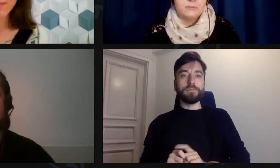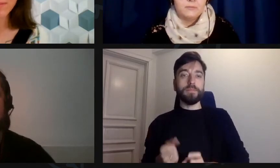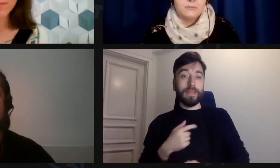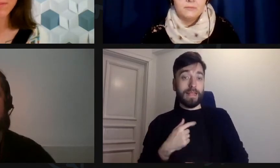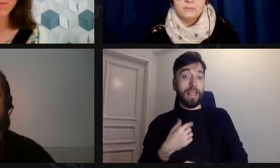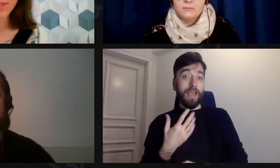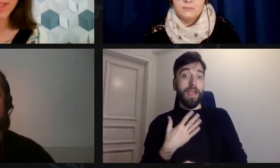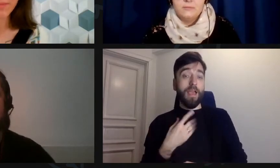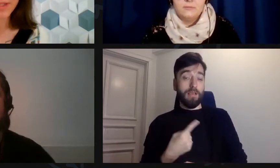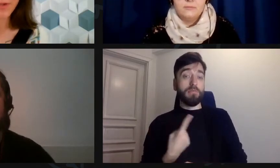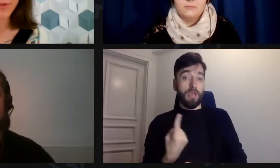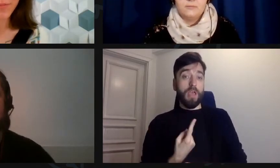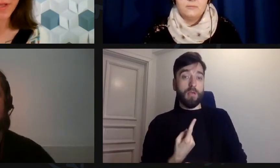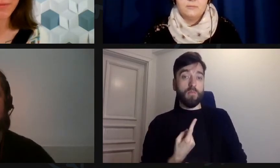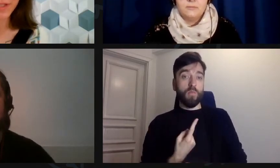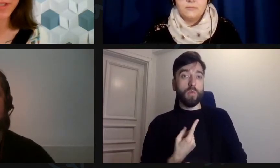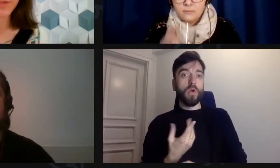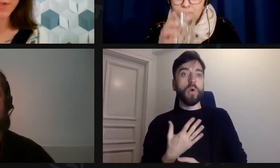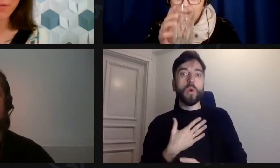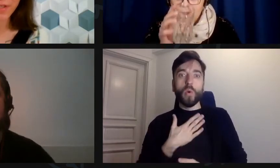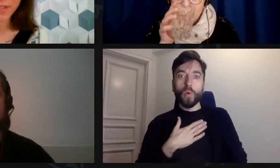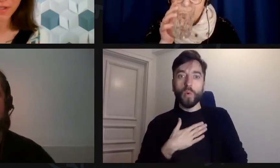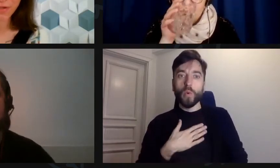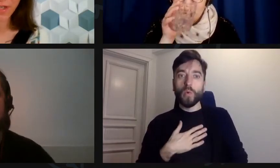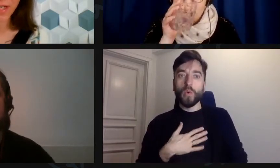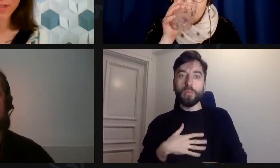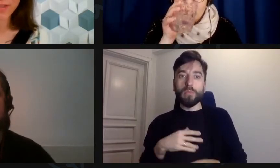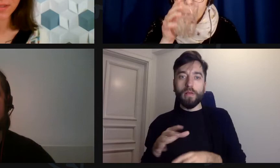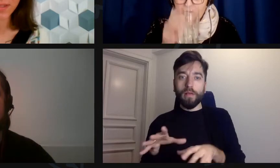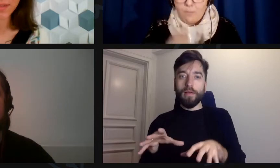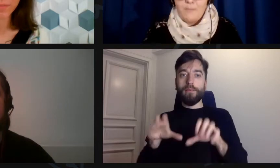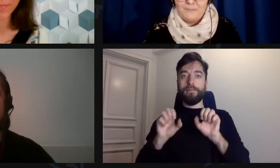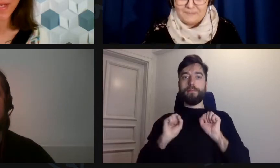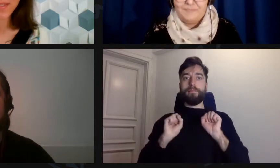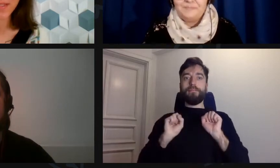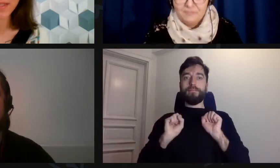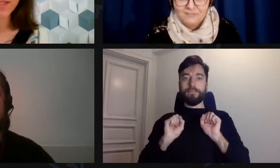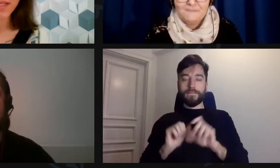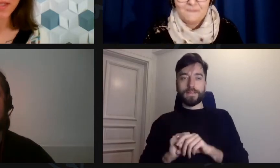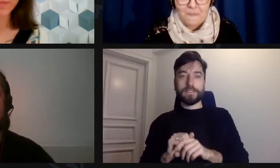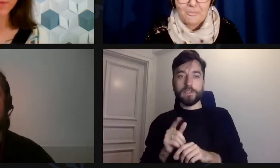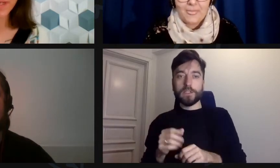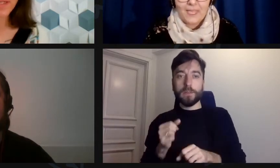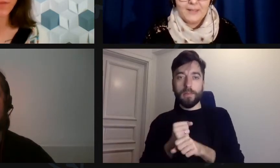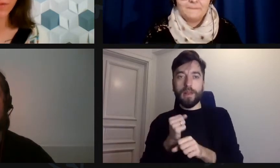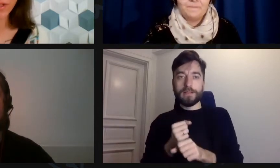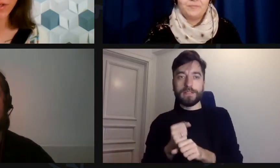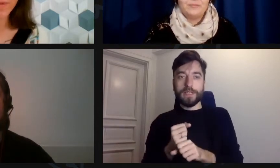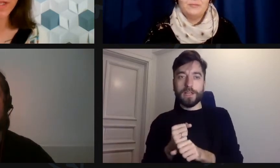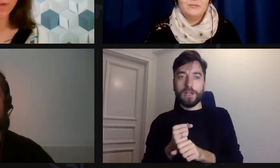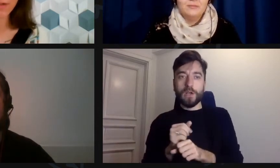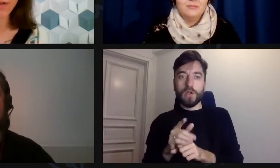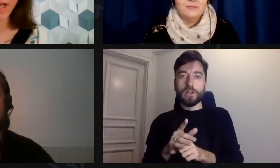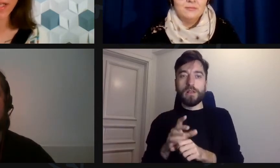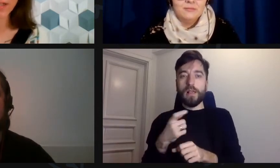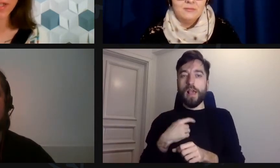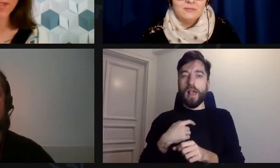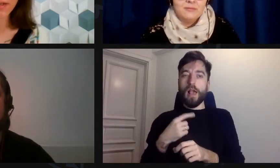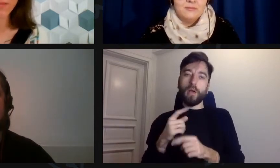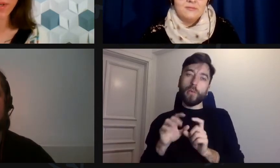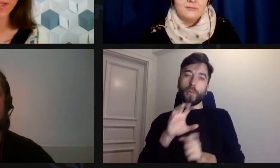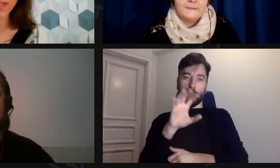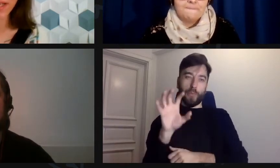Ja sama lubię wycofać się trochę z pracy i być w roli obserwatora.